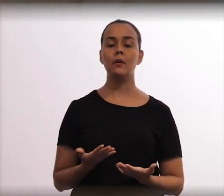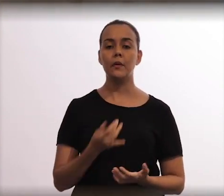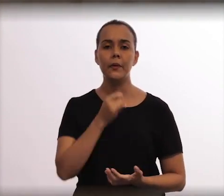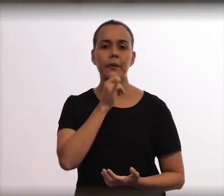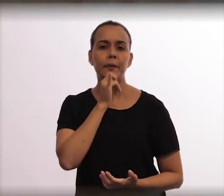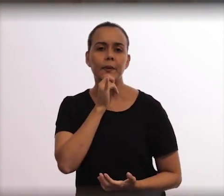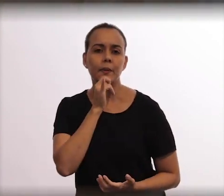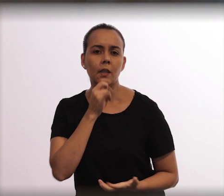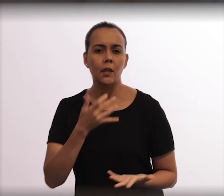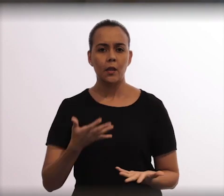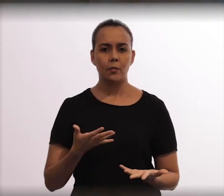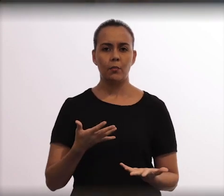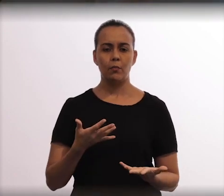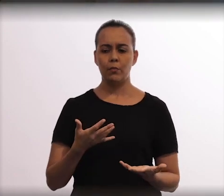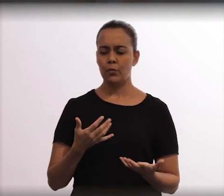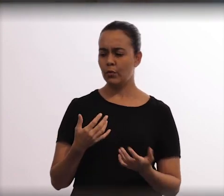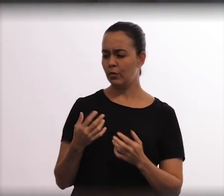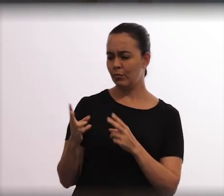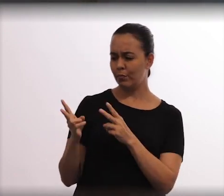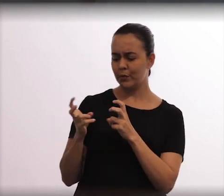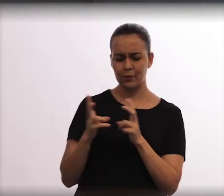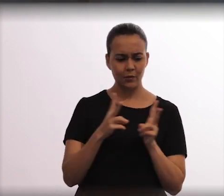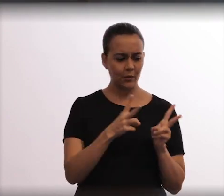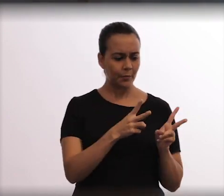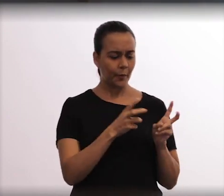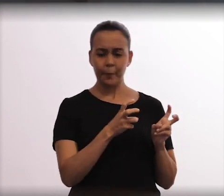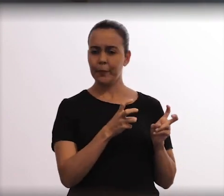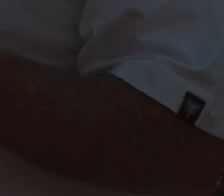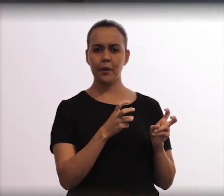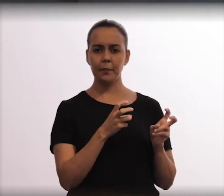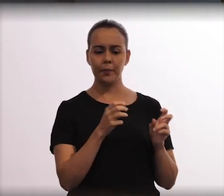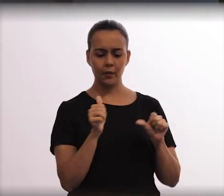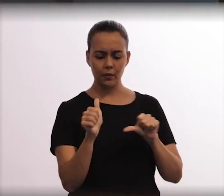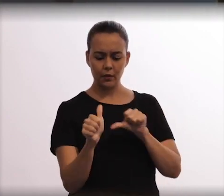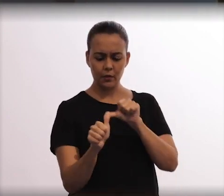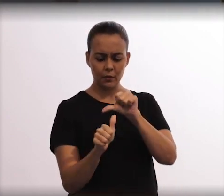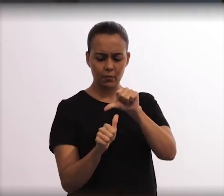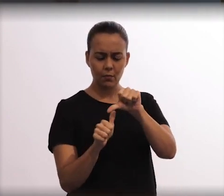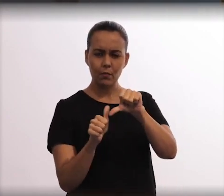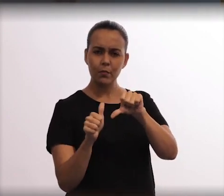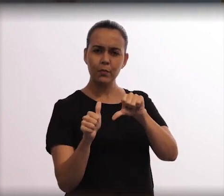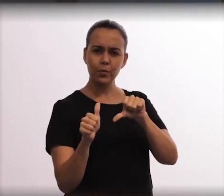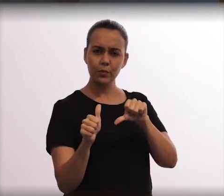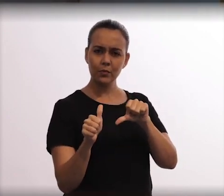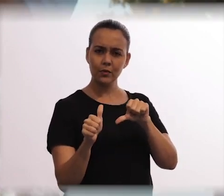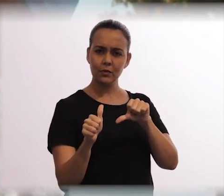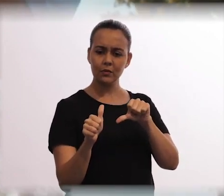tem uma exotização, que simplesmente é transformado num elemento, onde aquelas pessoas não são reconhecidas na sua humanidade,